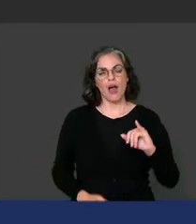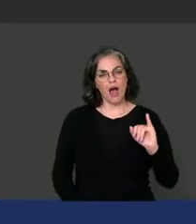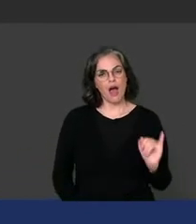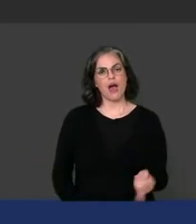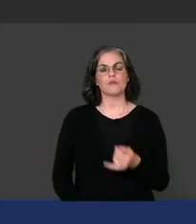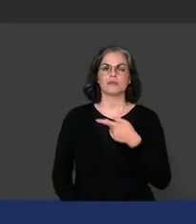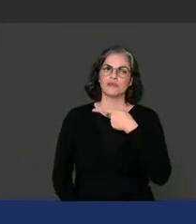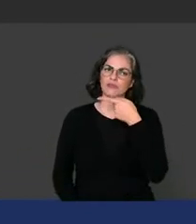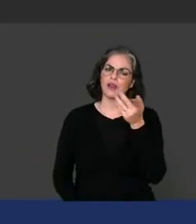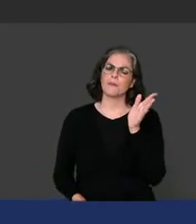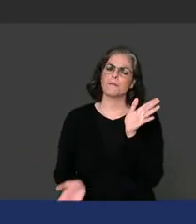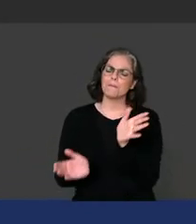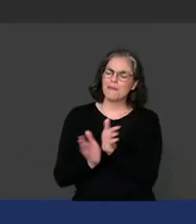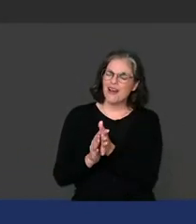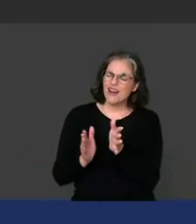PARABENIZAR TODOS E A TODAS, MAS TAMBÉM NÃO PODERIA